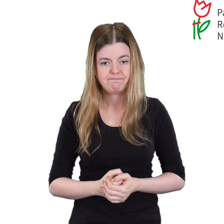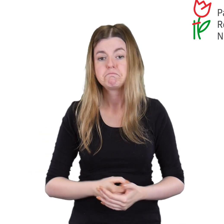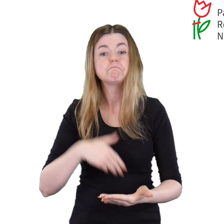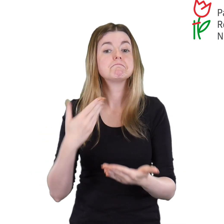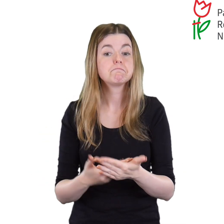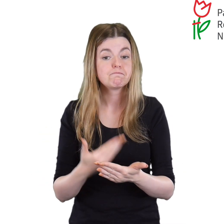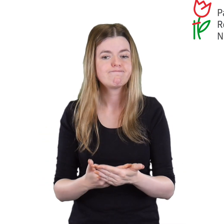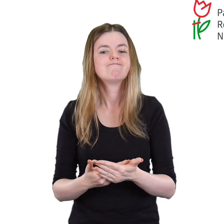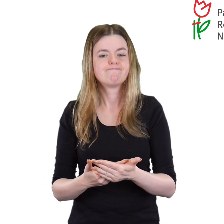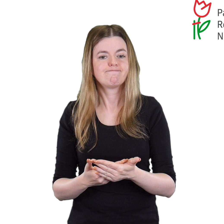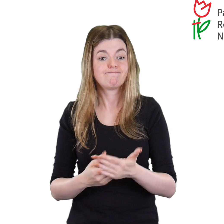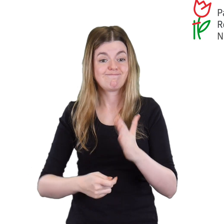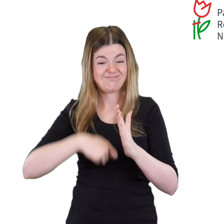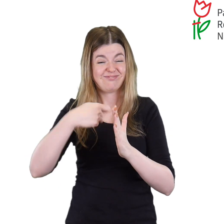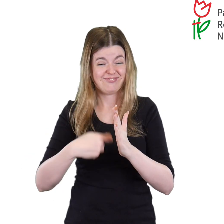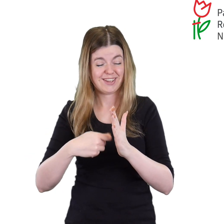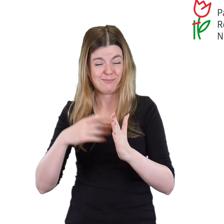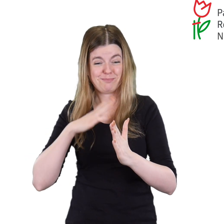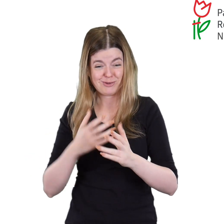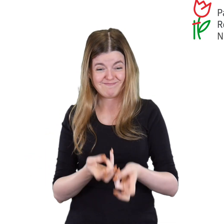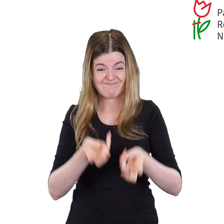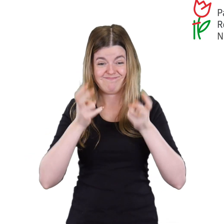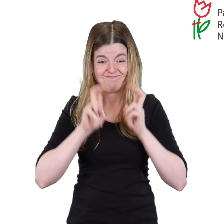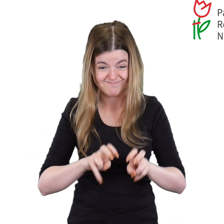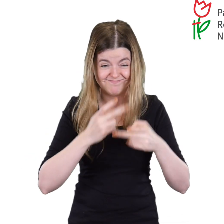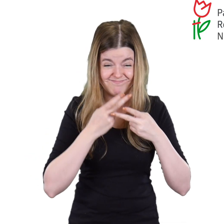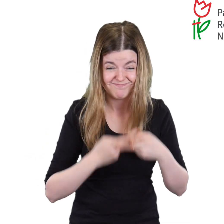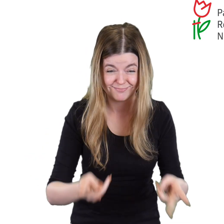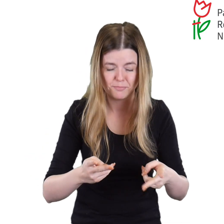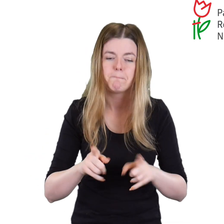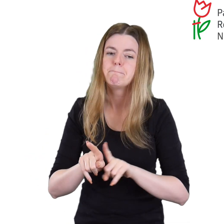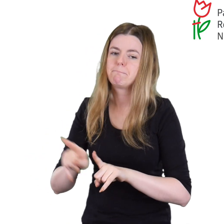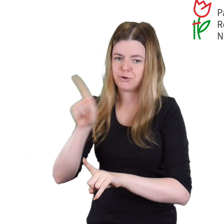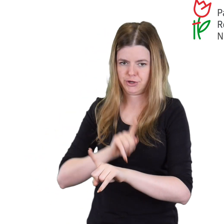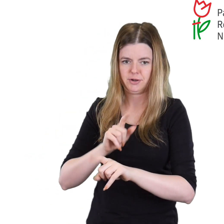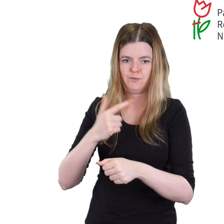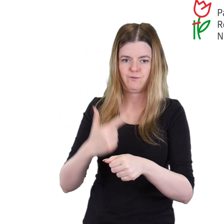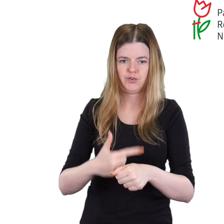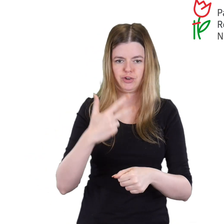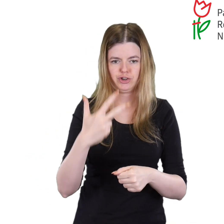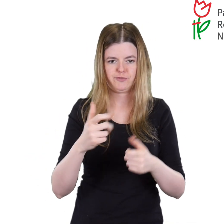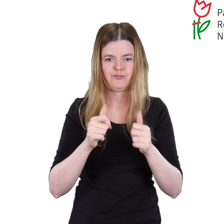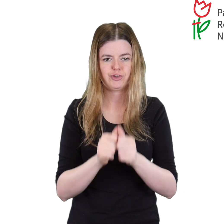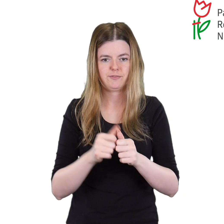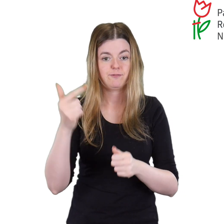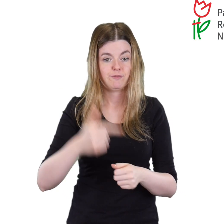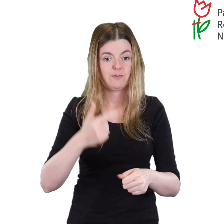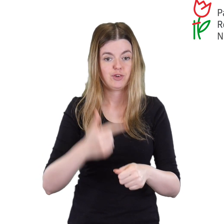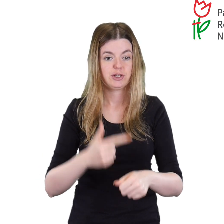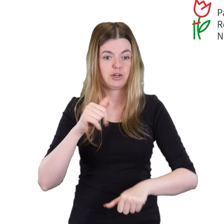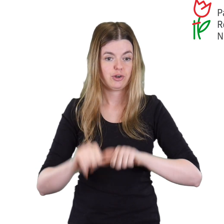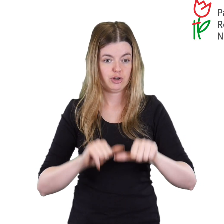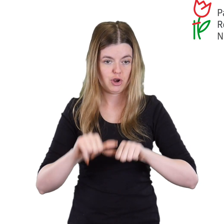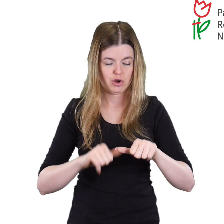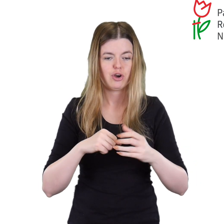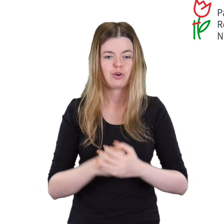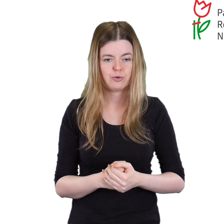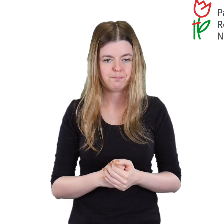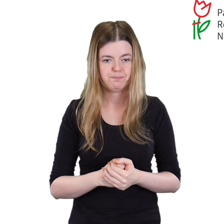Wynika to z faktu, że filmy te powstały przed 23 września 2020 roku.